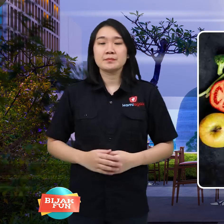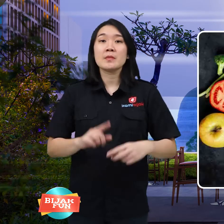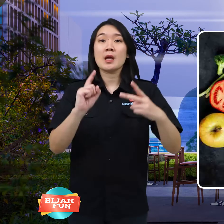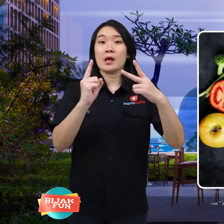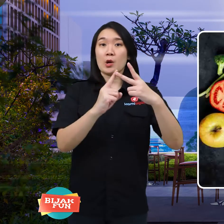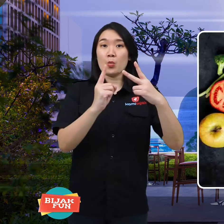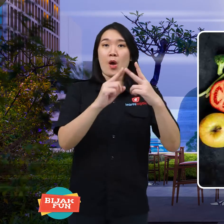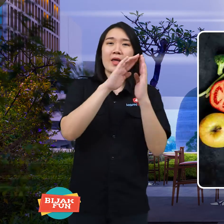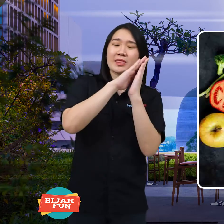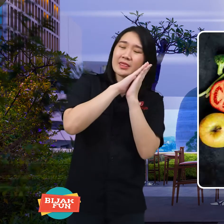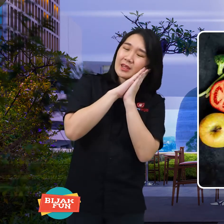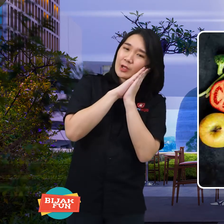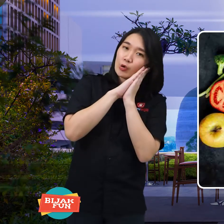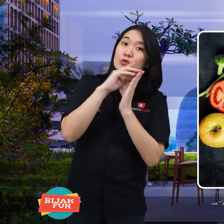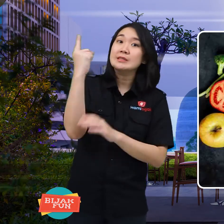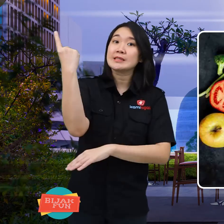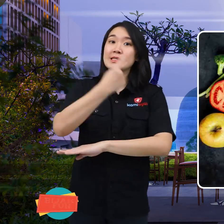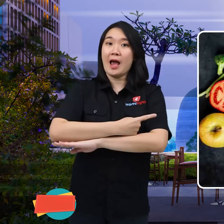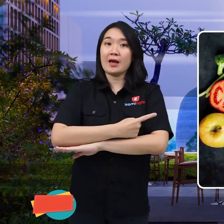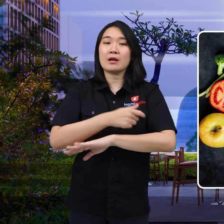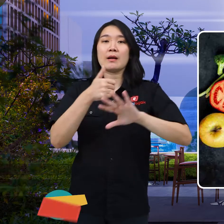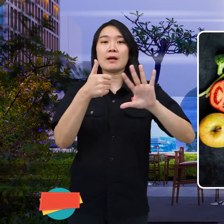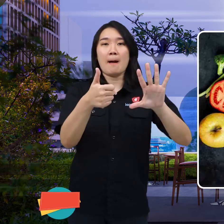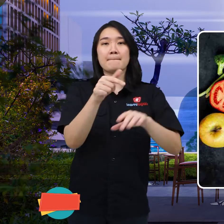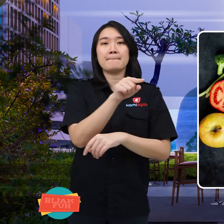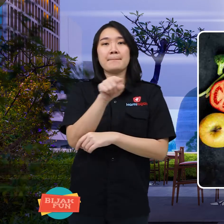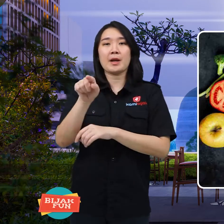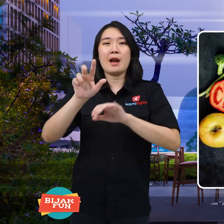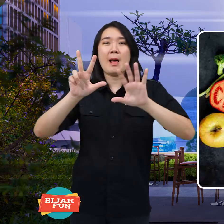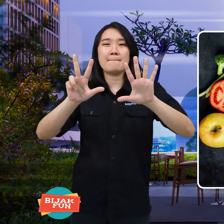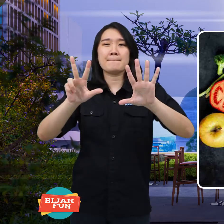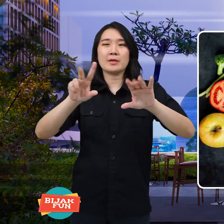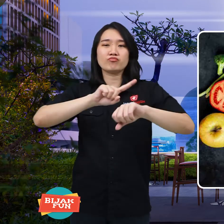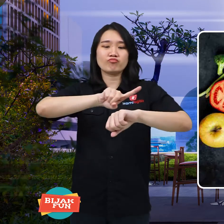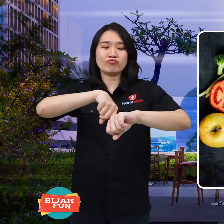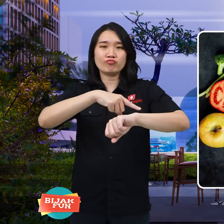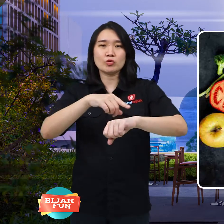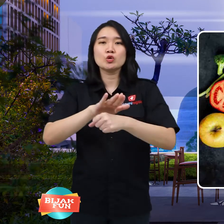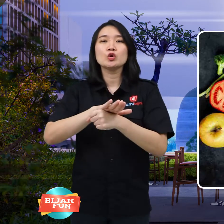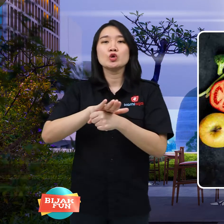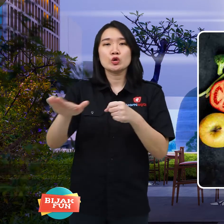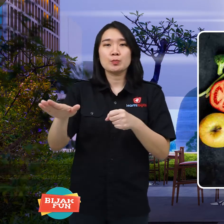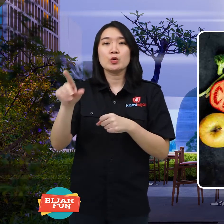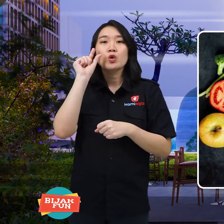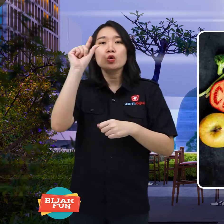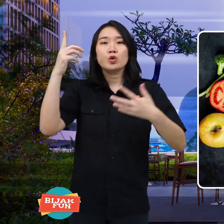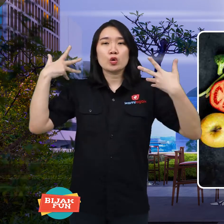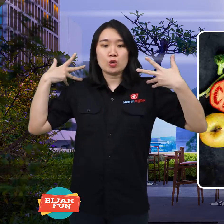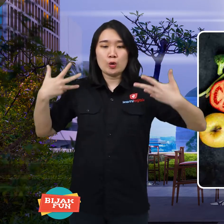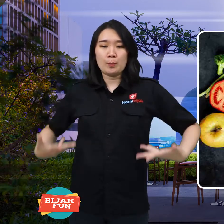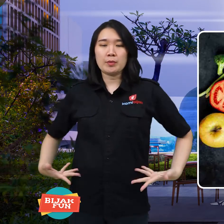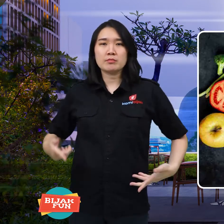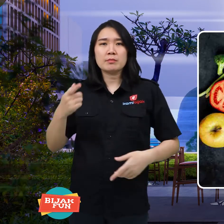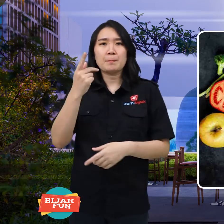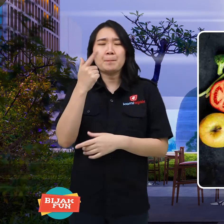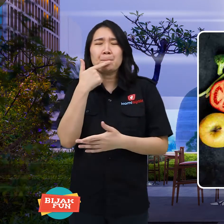Berikutnya, tidur cukup sehari 6-8 jam karena penting bagi tubuh,